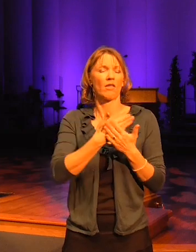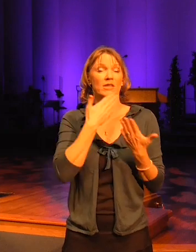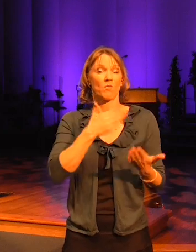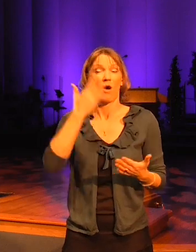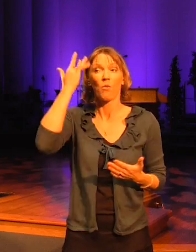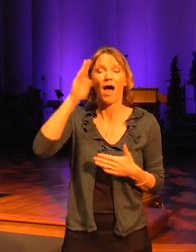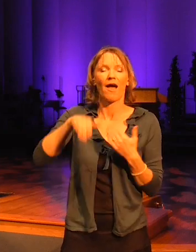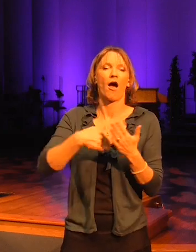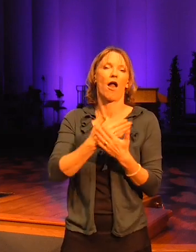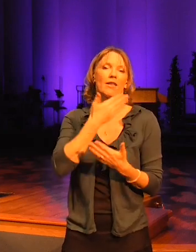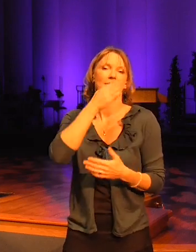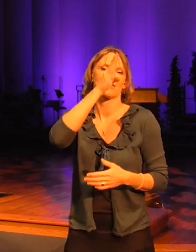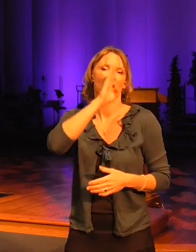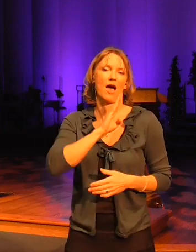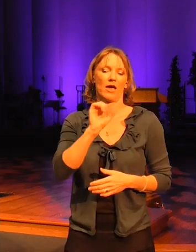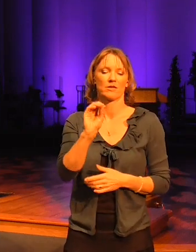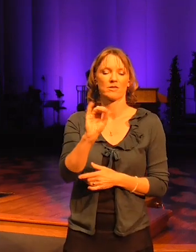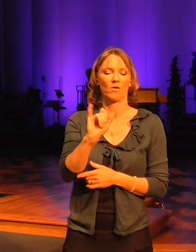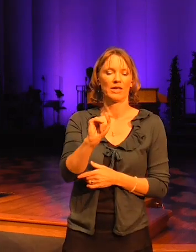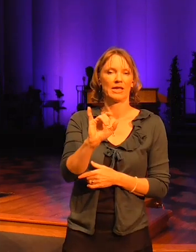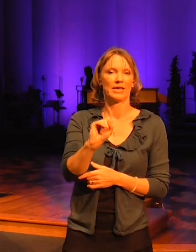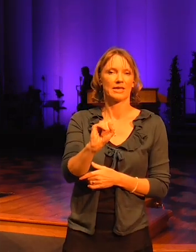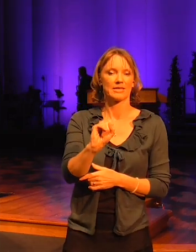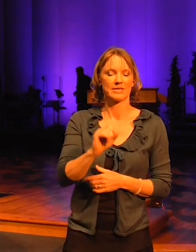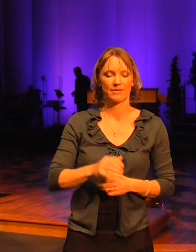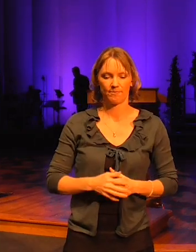[Música]